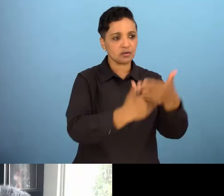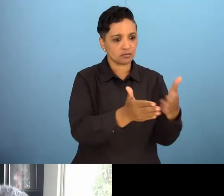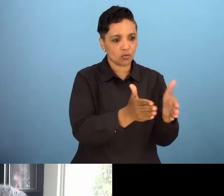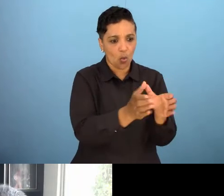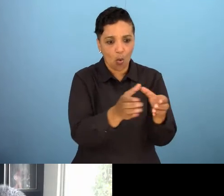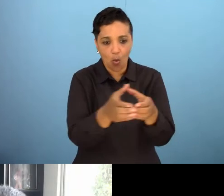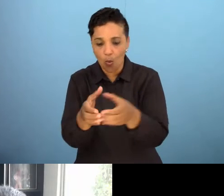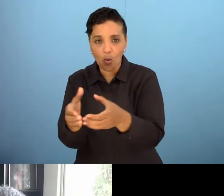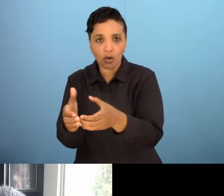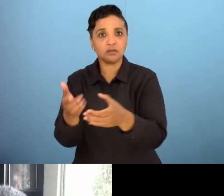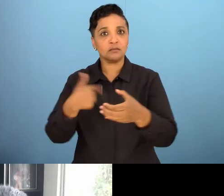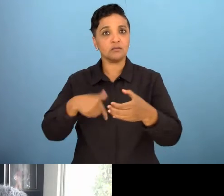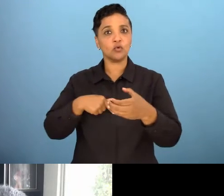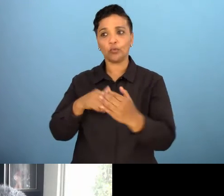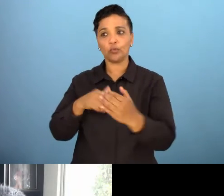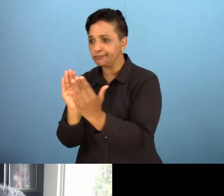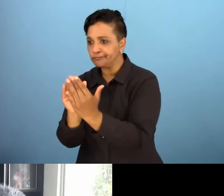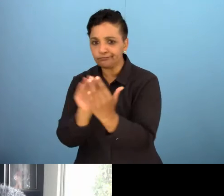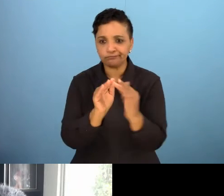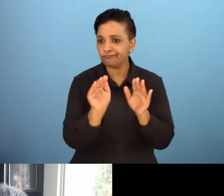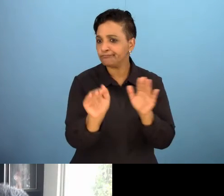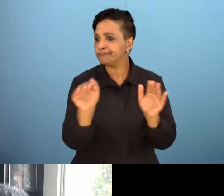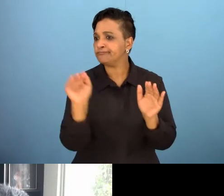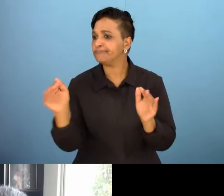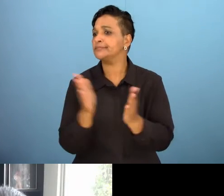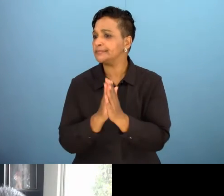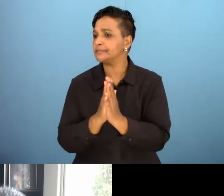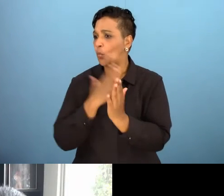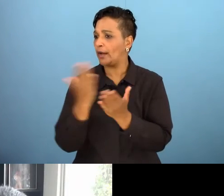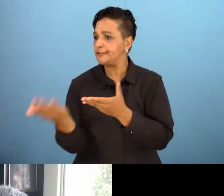Para determinar la muestra, se contactó con anticipación a las organizaciones de personas con discapacidad en Bolivia